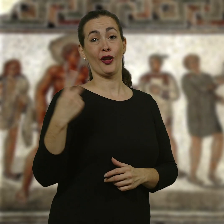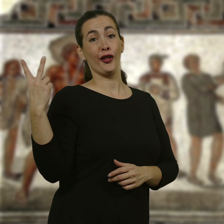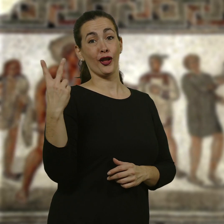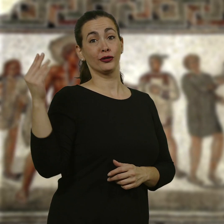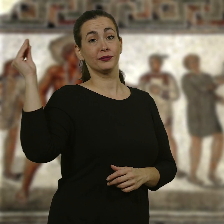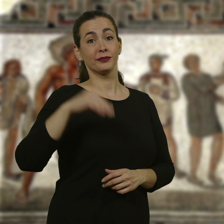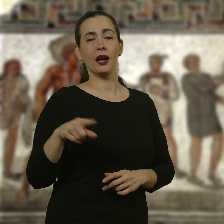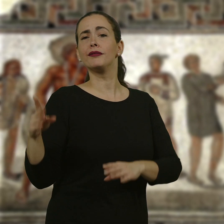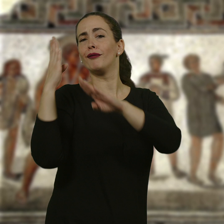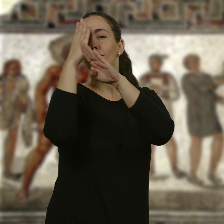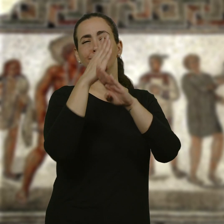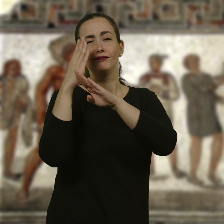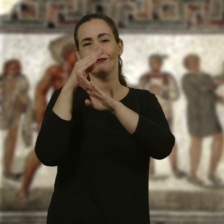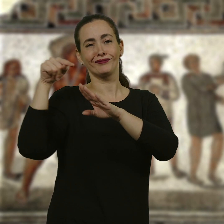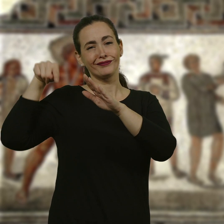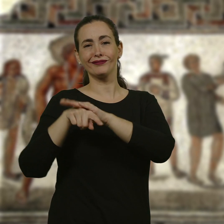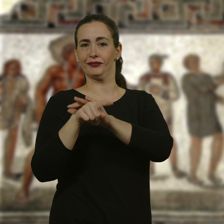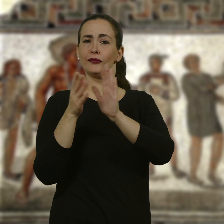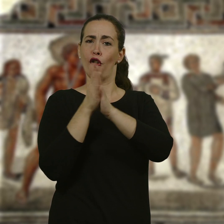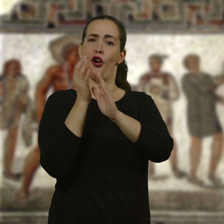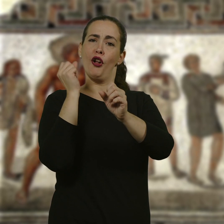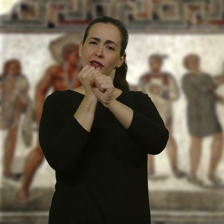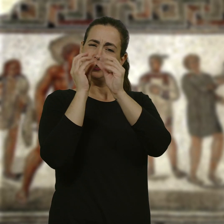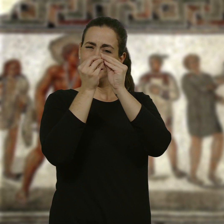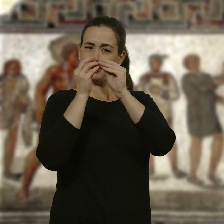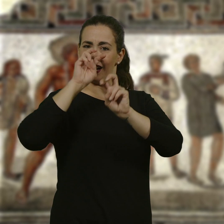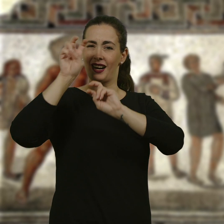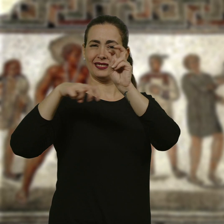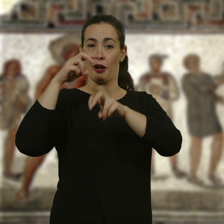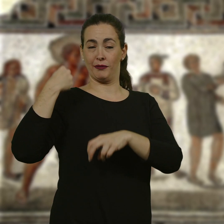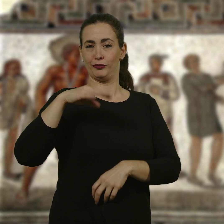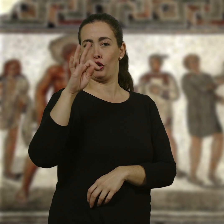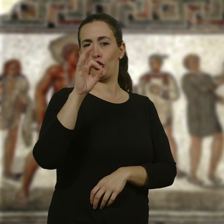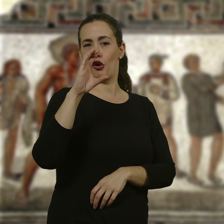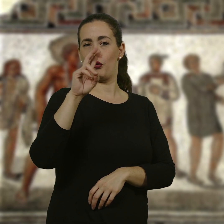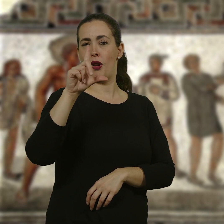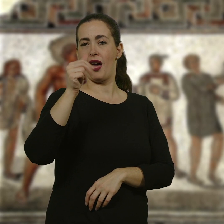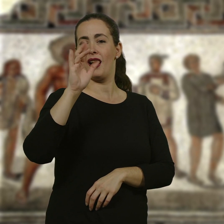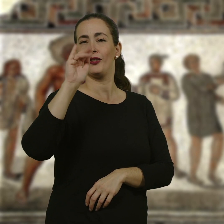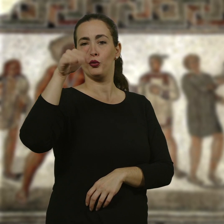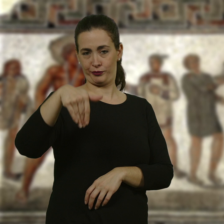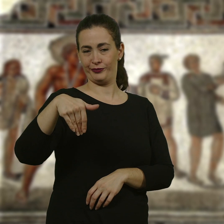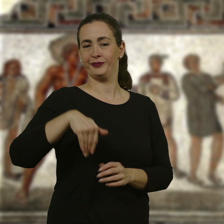Dues de les sitges s’han ocultat amb els treballs de restauració del torcularium oriental.